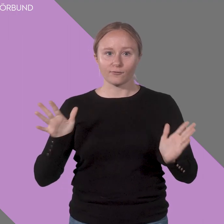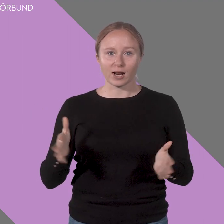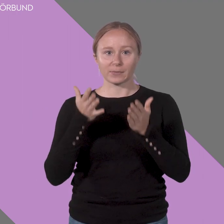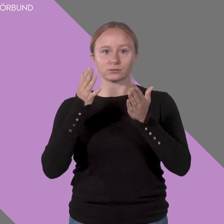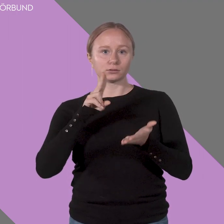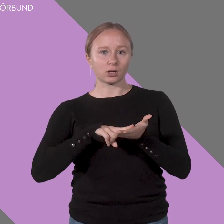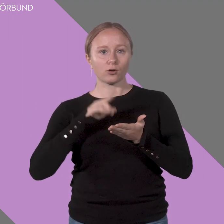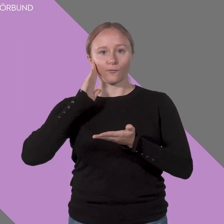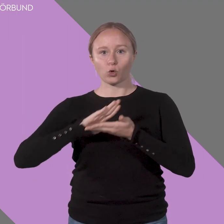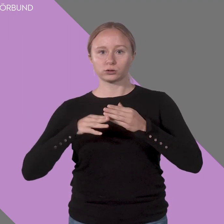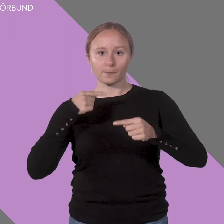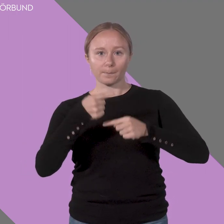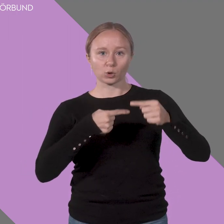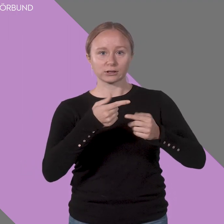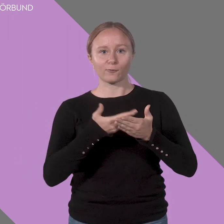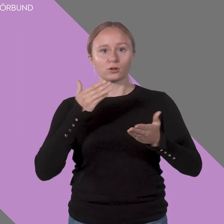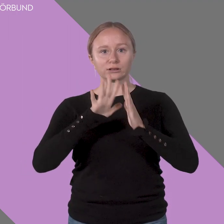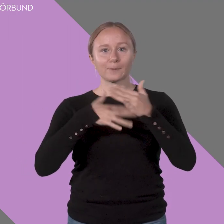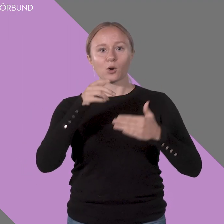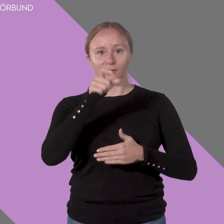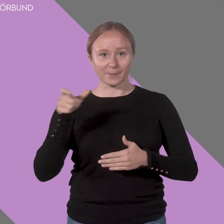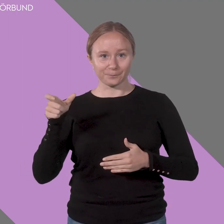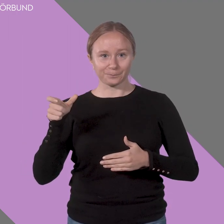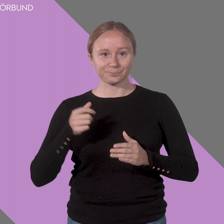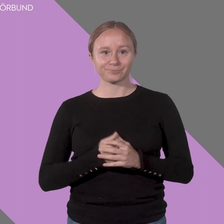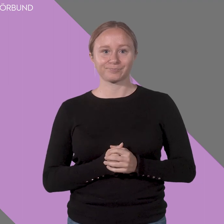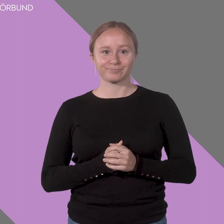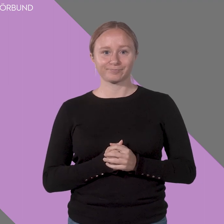miljoner till främjandet av sannings- och försoningsprocessen för teckenspråkiga.